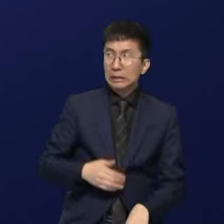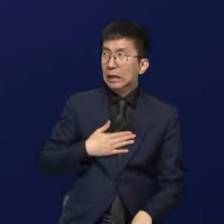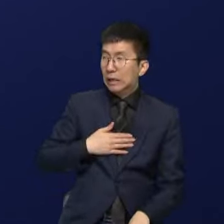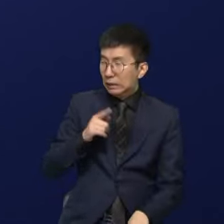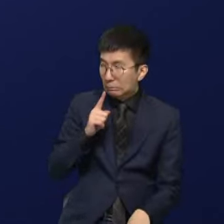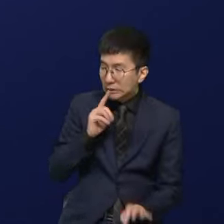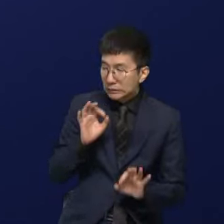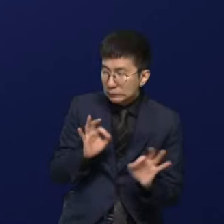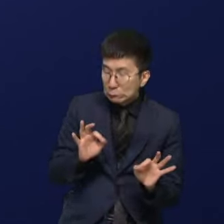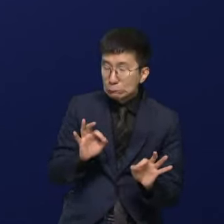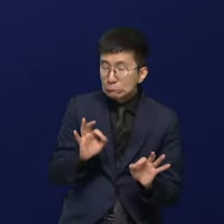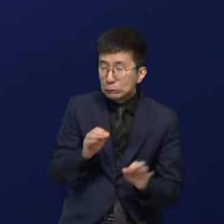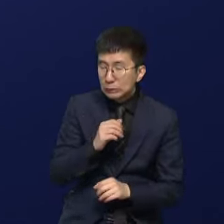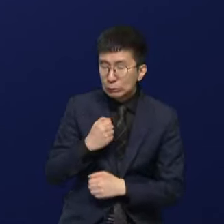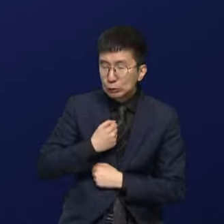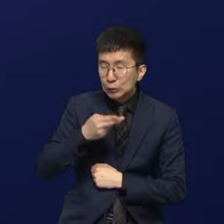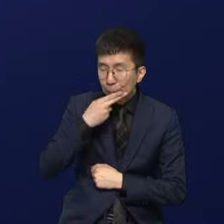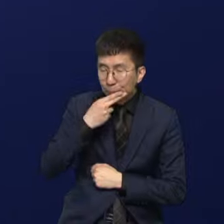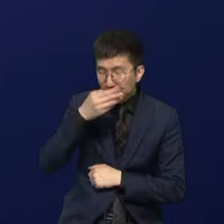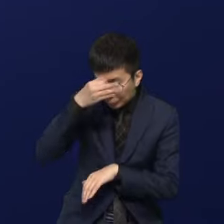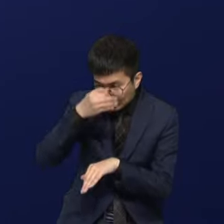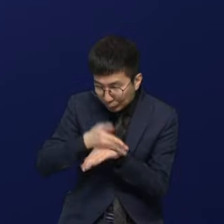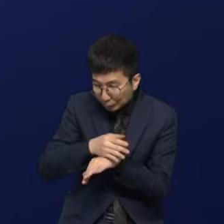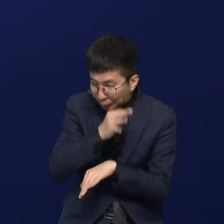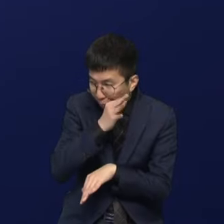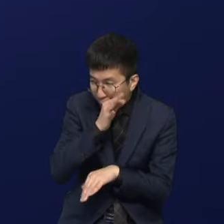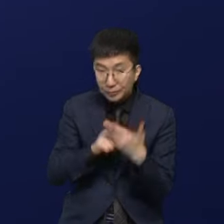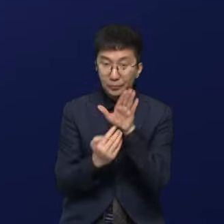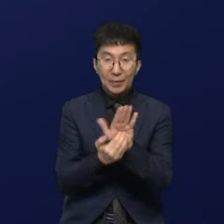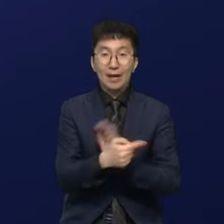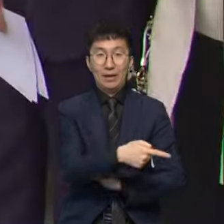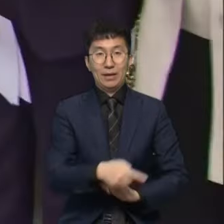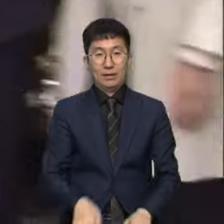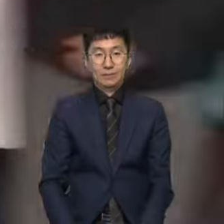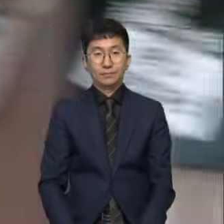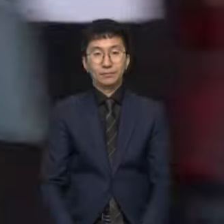표현에 신중하지 못했다며 부끄럽고 죄송하다고 사과했습니다.